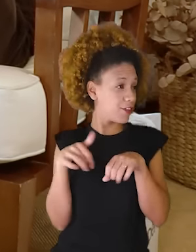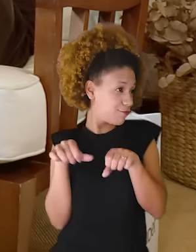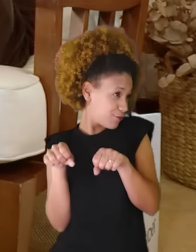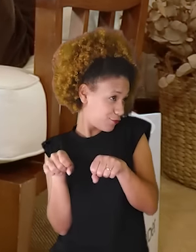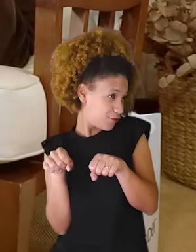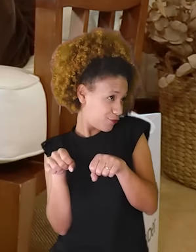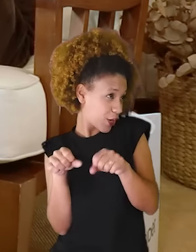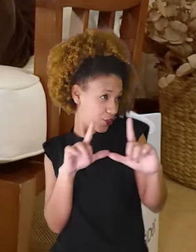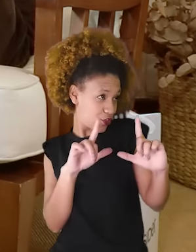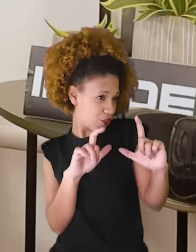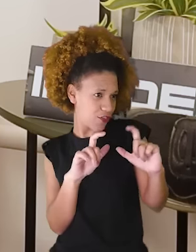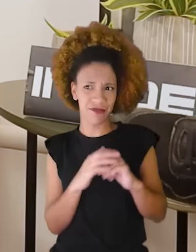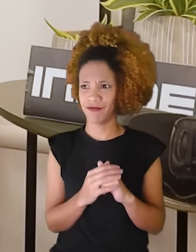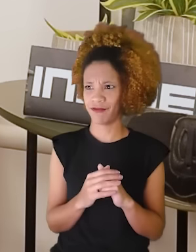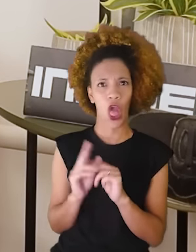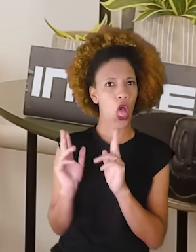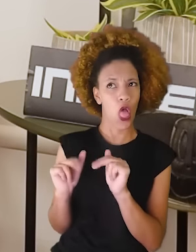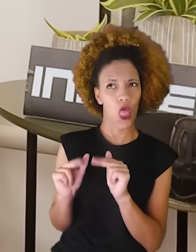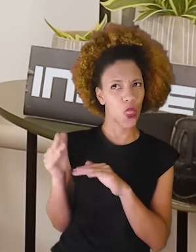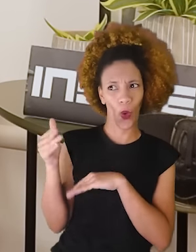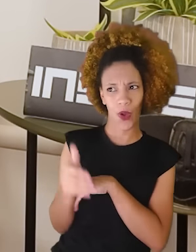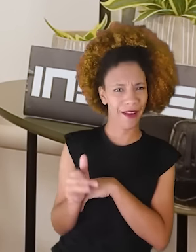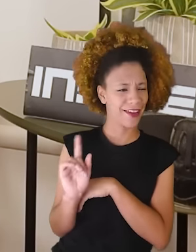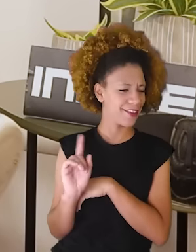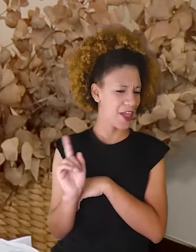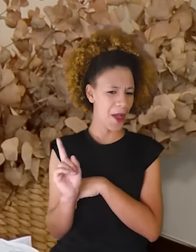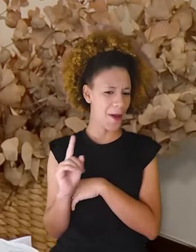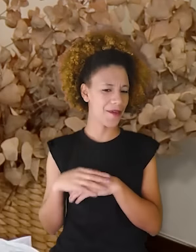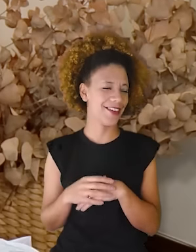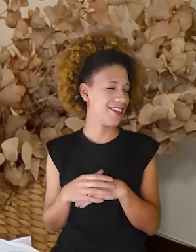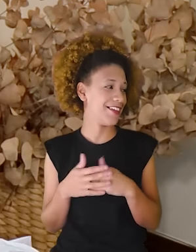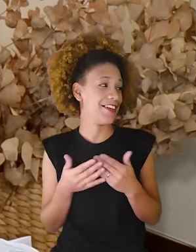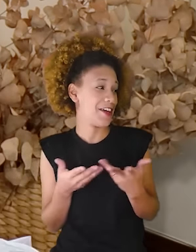a foto dela na bicicleta eu falei Caraca eu não trago mais ninguém aqui mano cara que maravilhoso